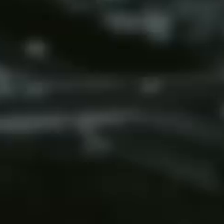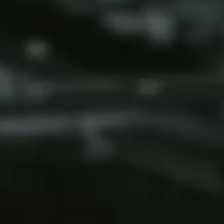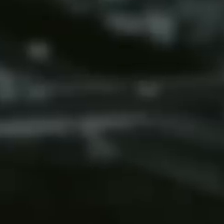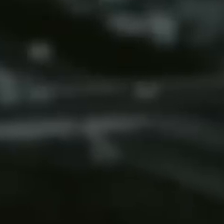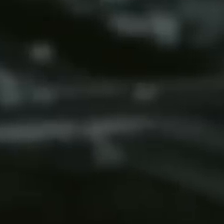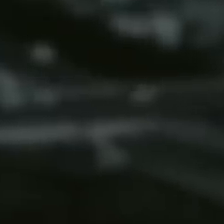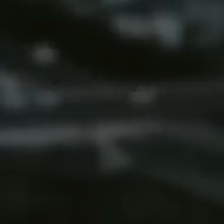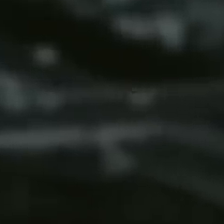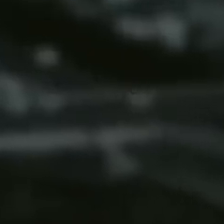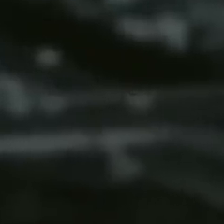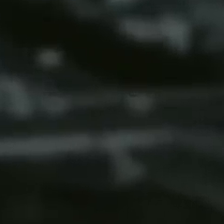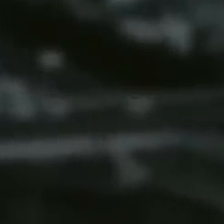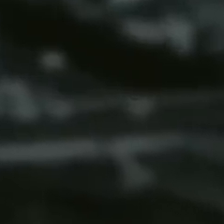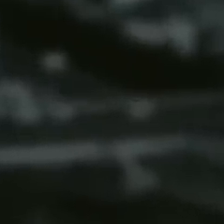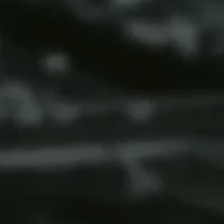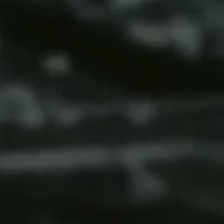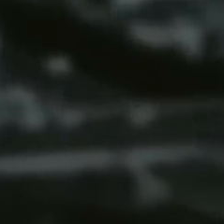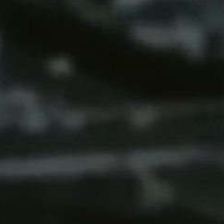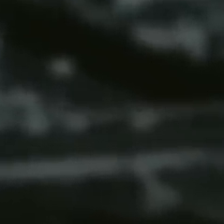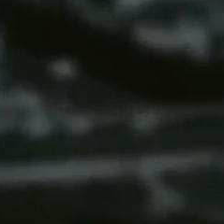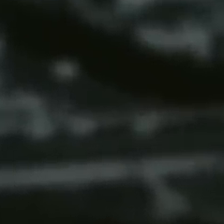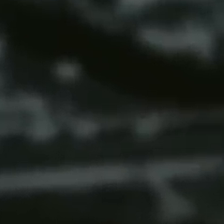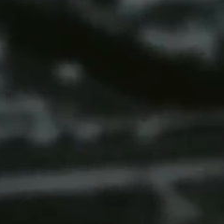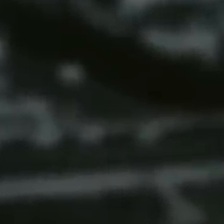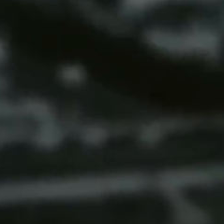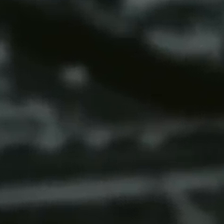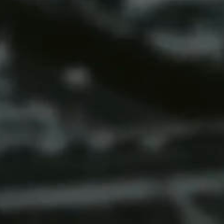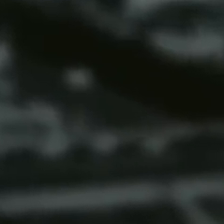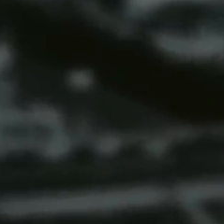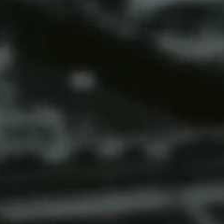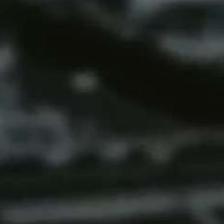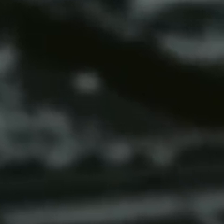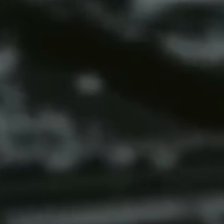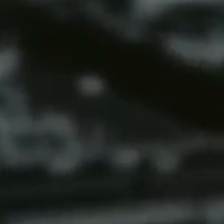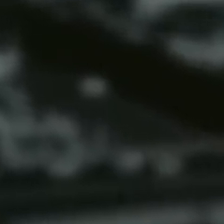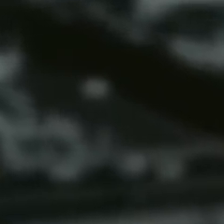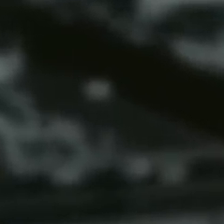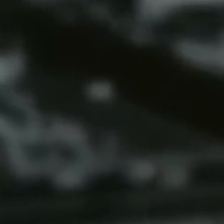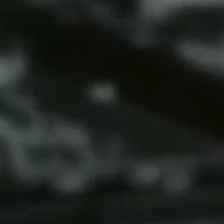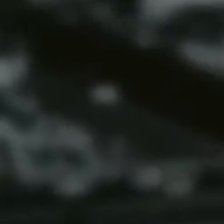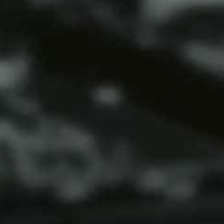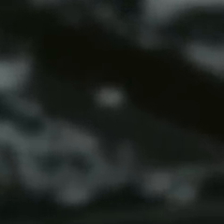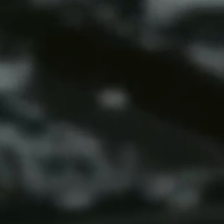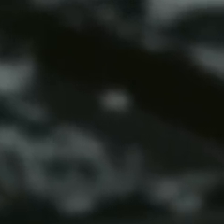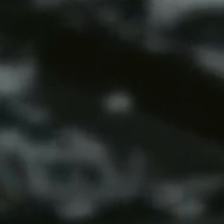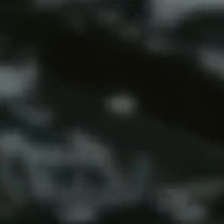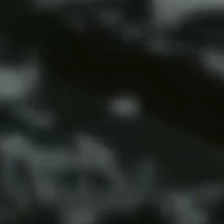capturó a Marcelino n Edwin Antonio n alias elmax y los hermanos Omar y Horacio en vinculados al